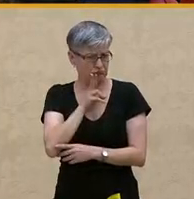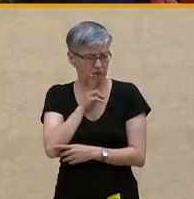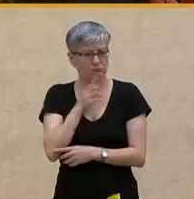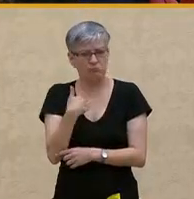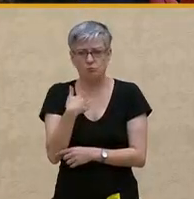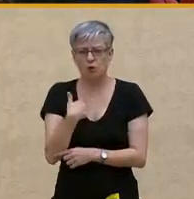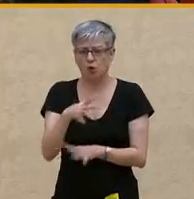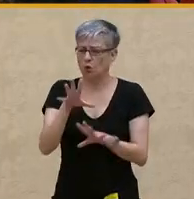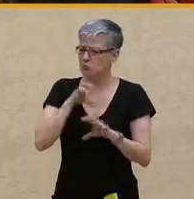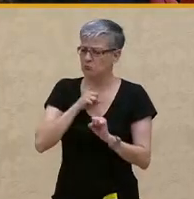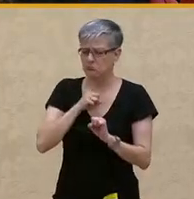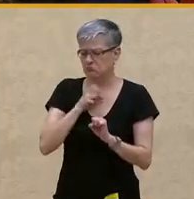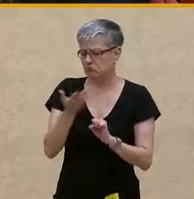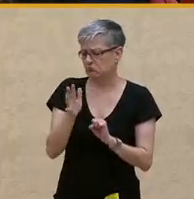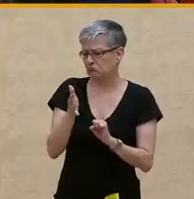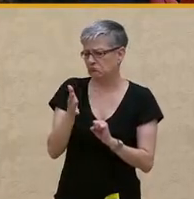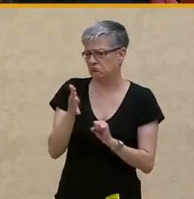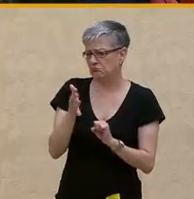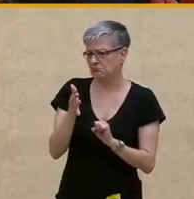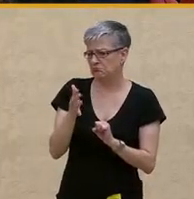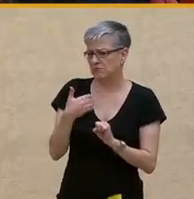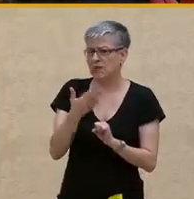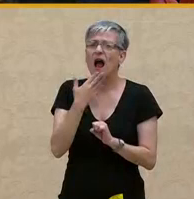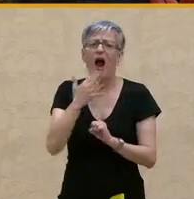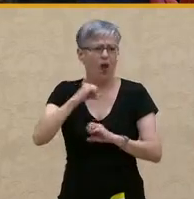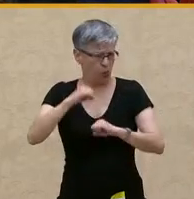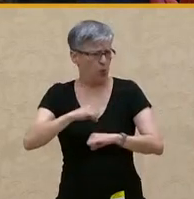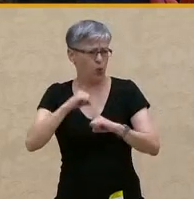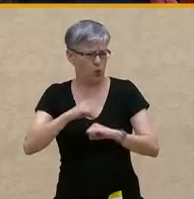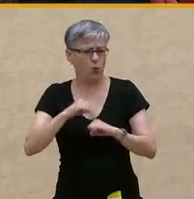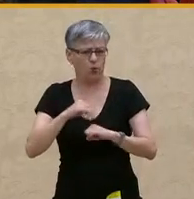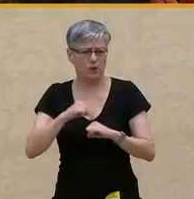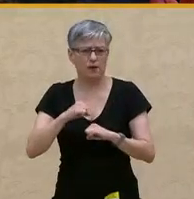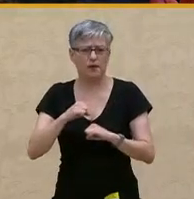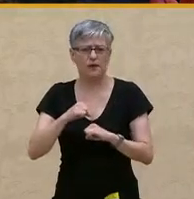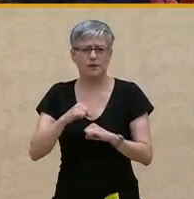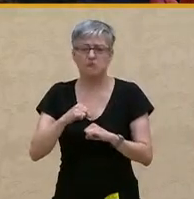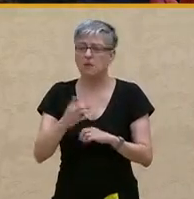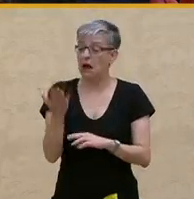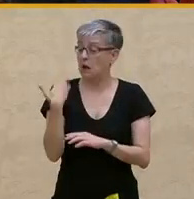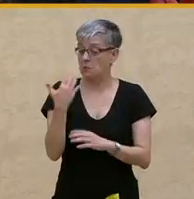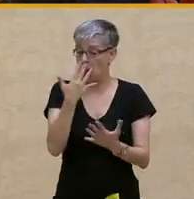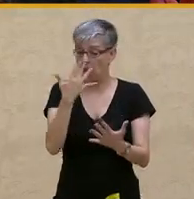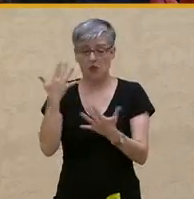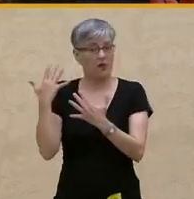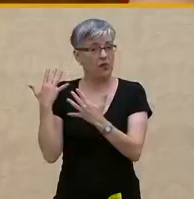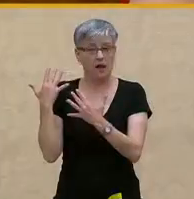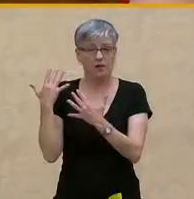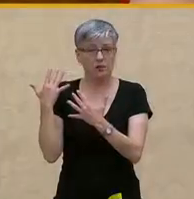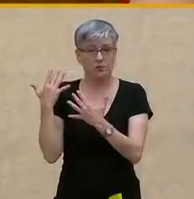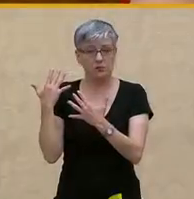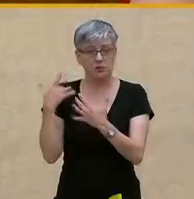Yo lo adquiridí en una edad adulta y hasta hace diez años yo tenía mi propia empresa,